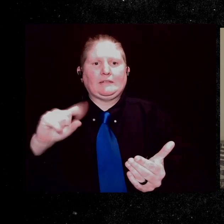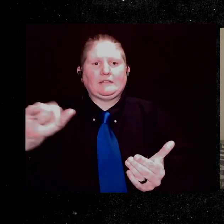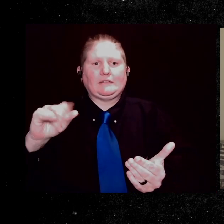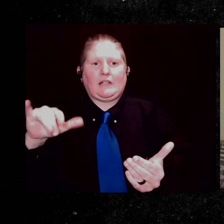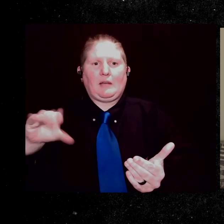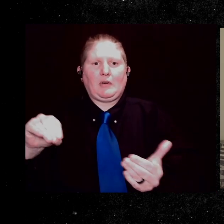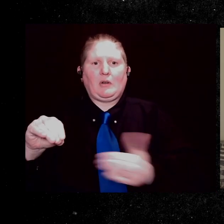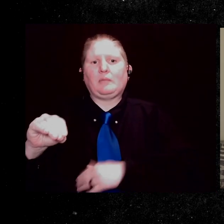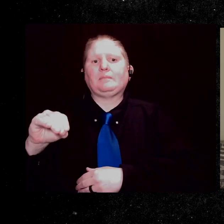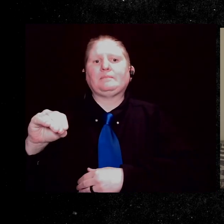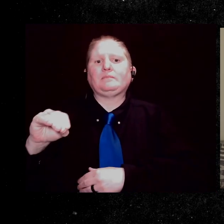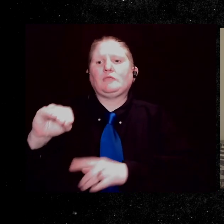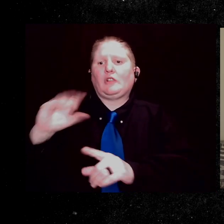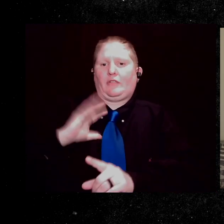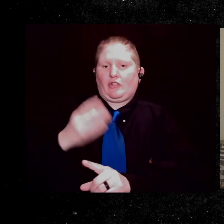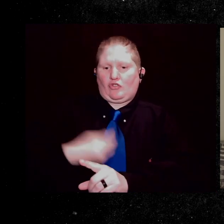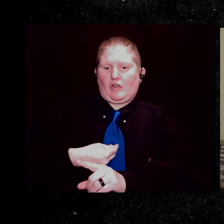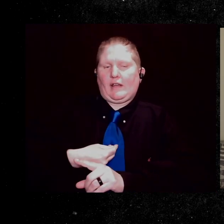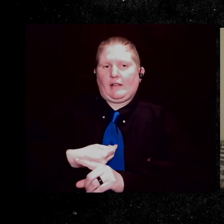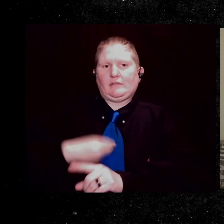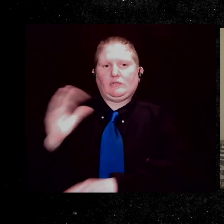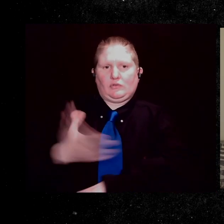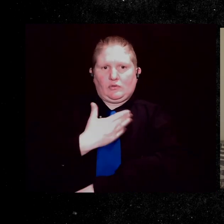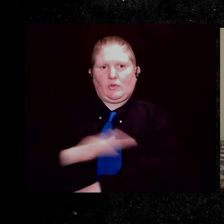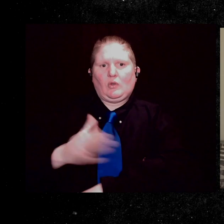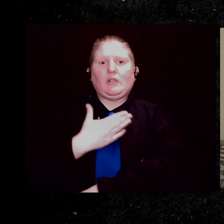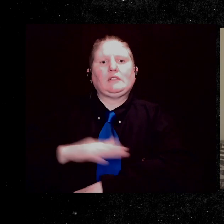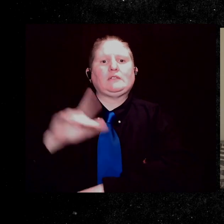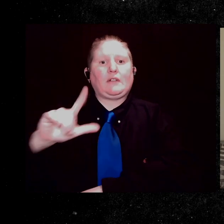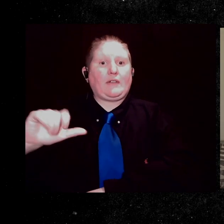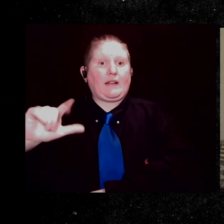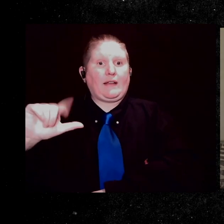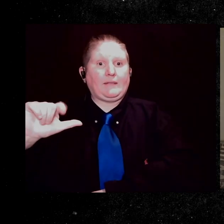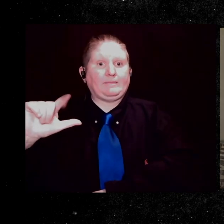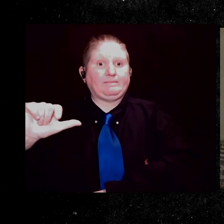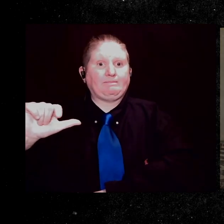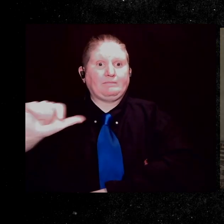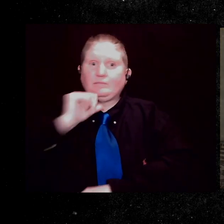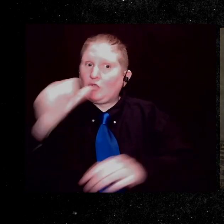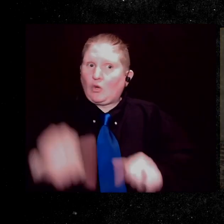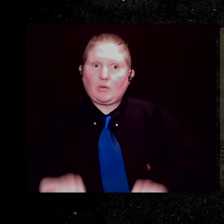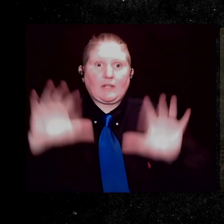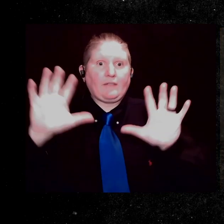y "No Renuncies al Amor" con el Trans Thorus de Los Ángeles.